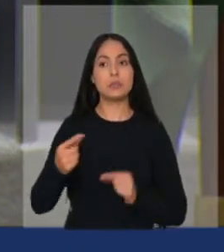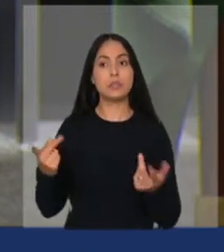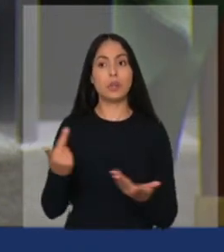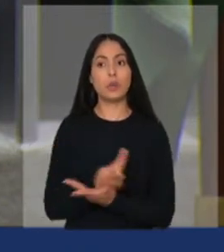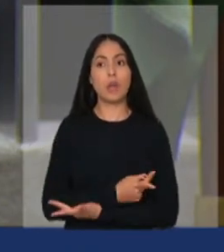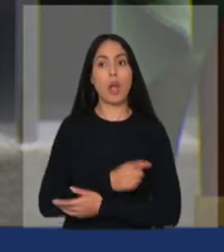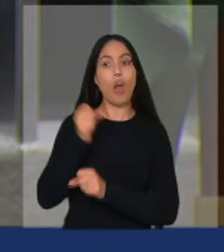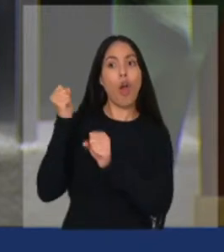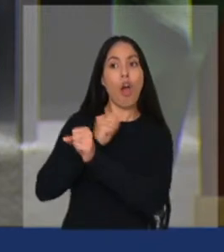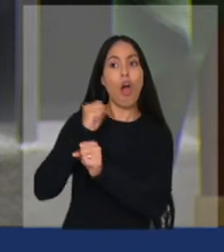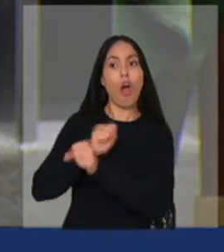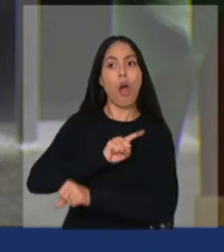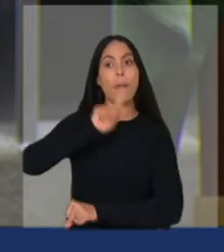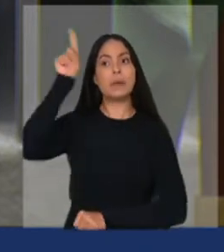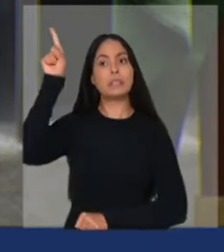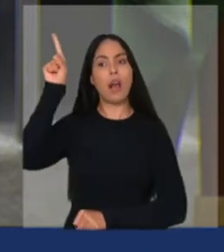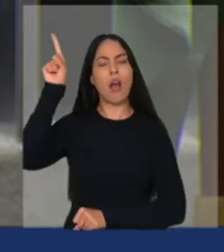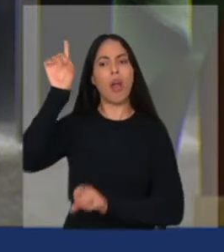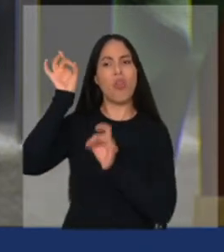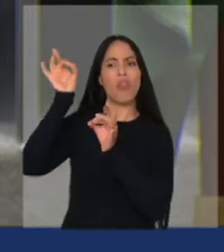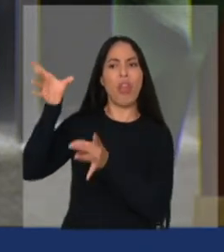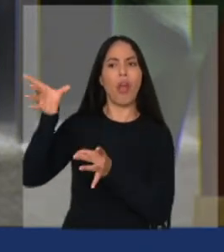JÁ NOS REUNIMOS, A BANCADA INDEPENDENTEMENTE DE